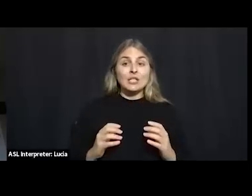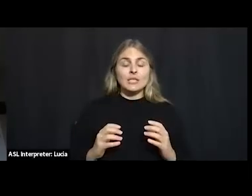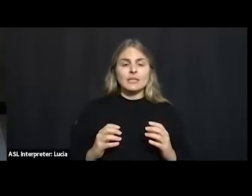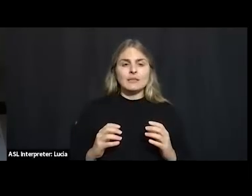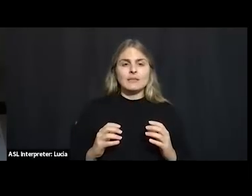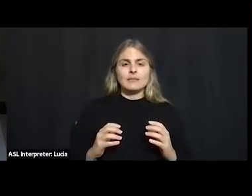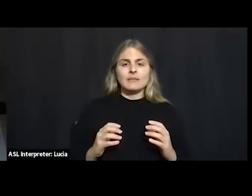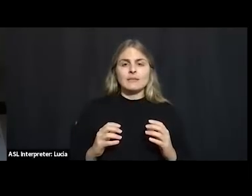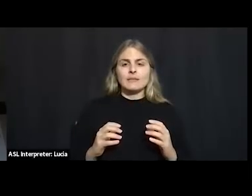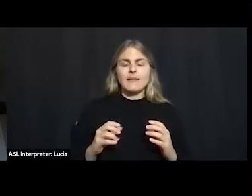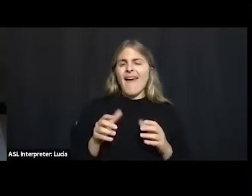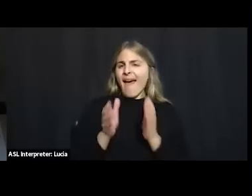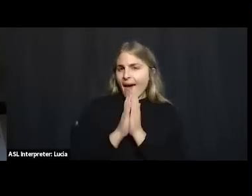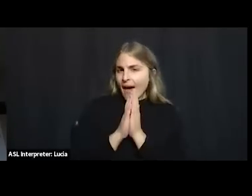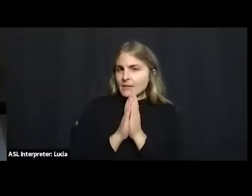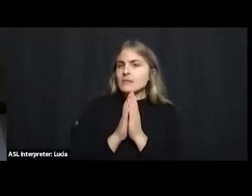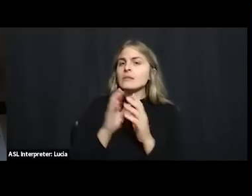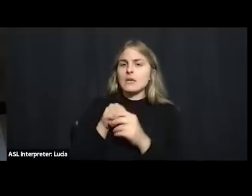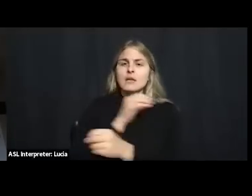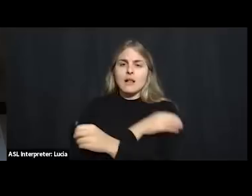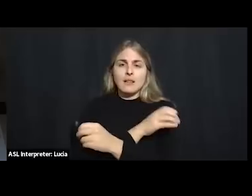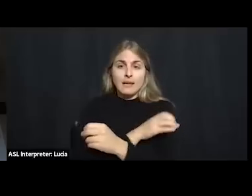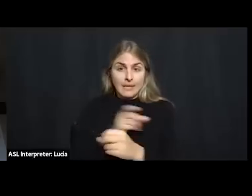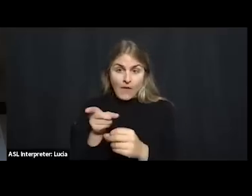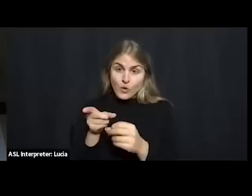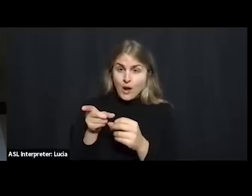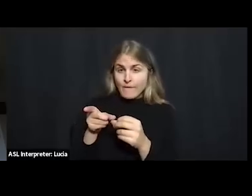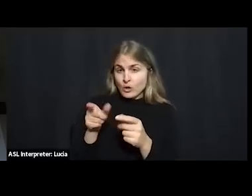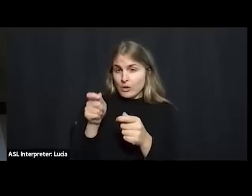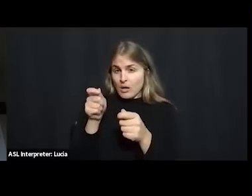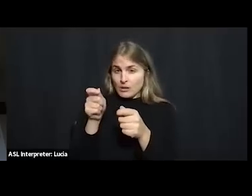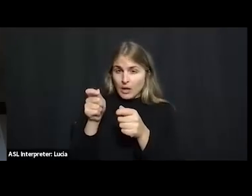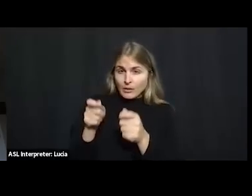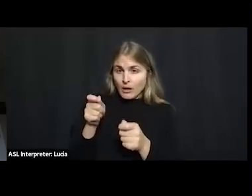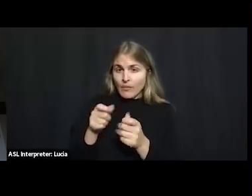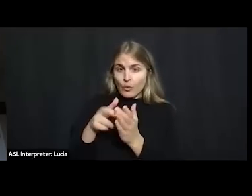que involucraba preguntarles si alguna vez doblaron las reglas y normas del trabajo clínico para apoyar a sus clientes.